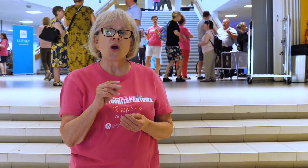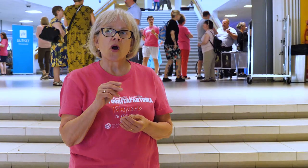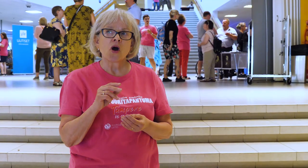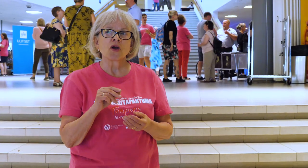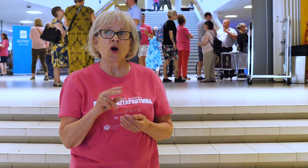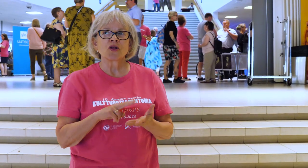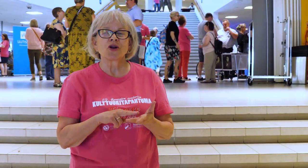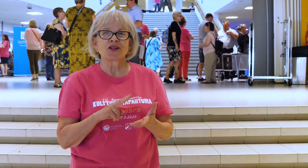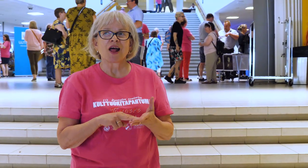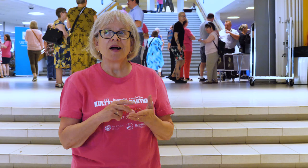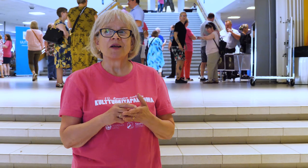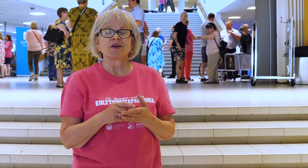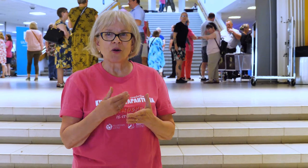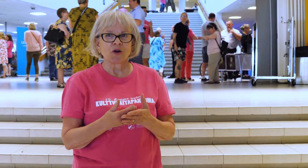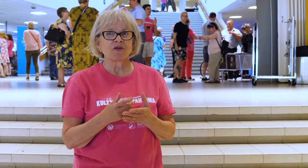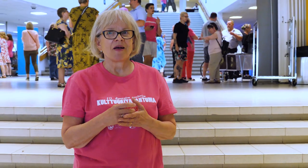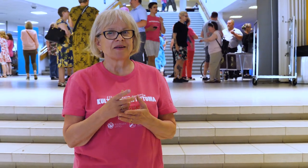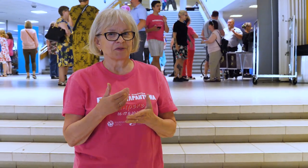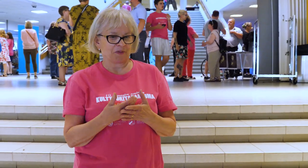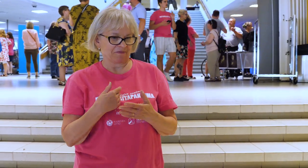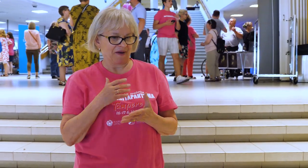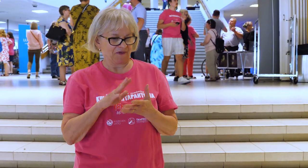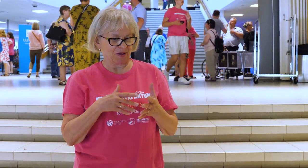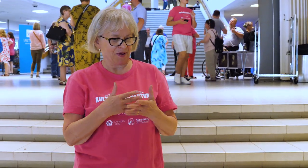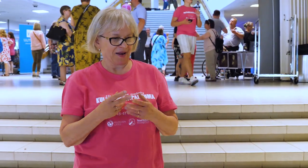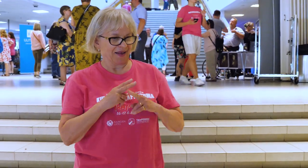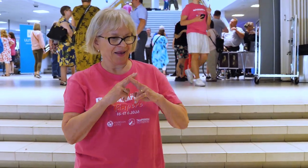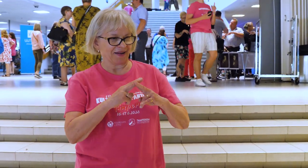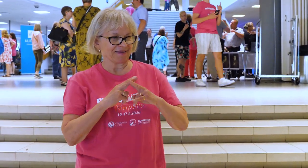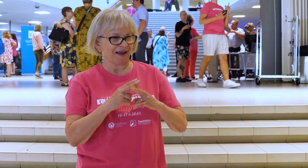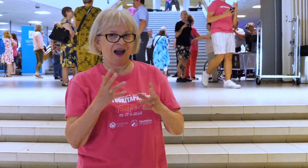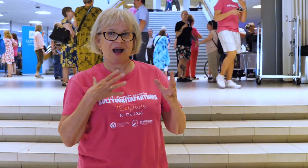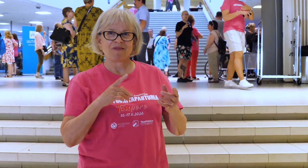Tottahan se on, että viittomakielisen identiteetin omaavana -